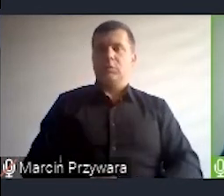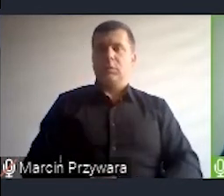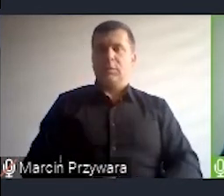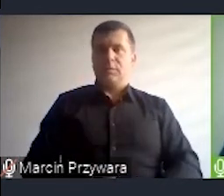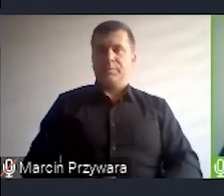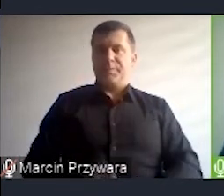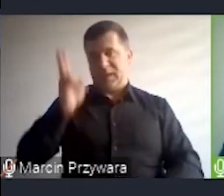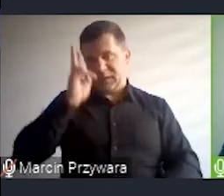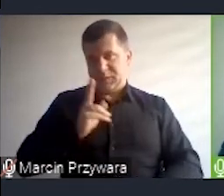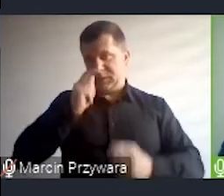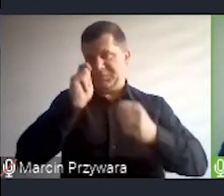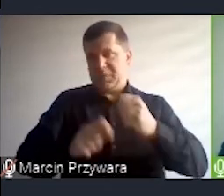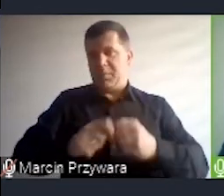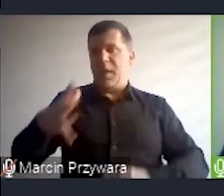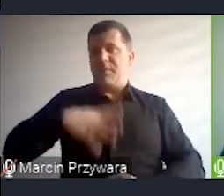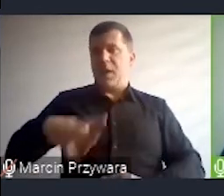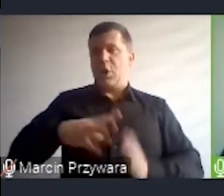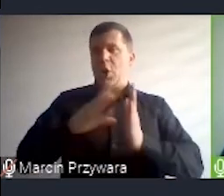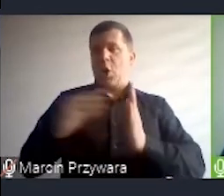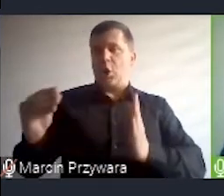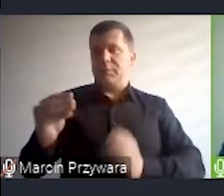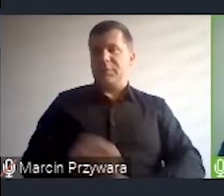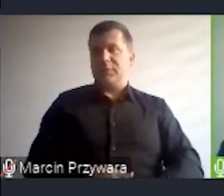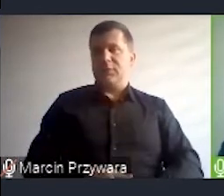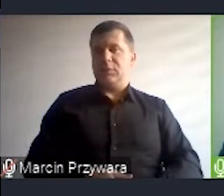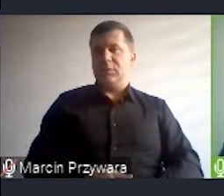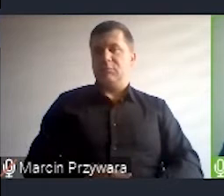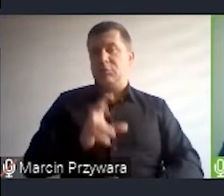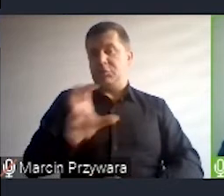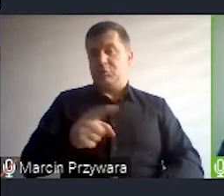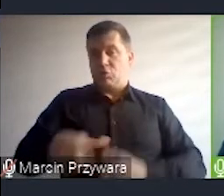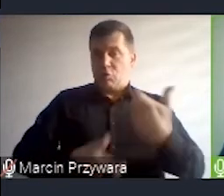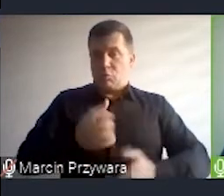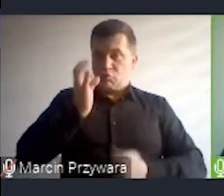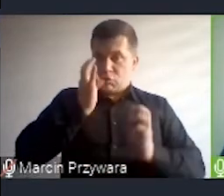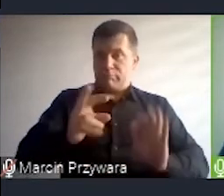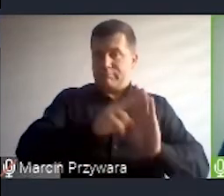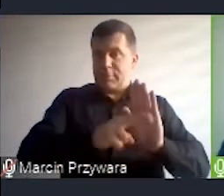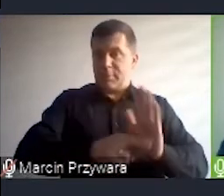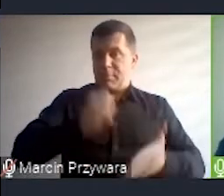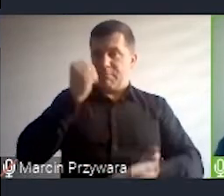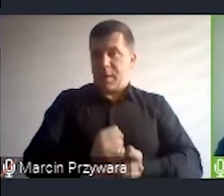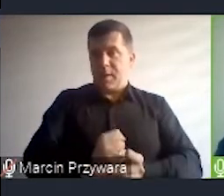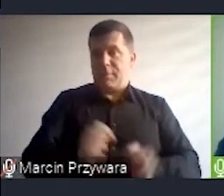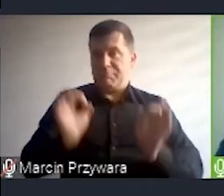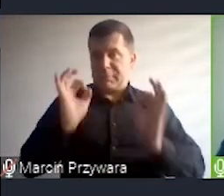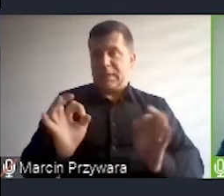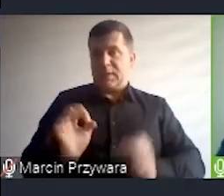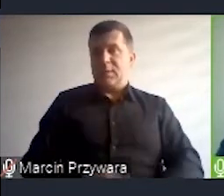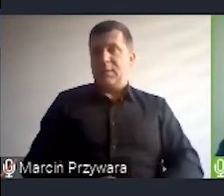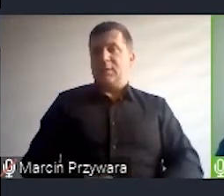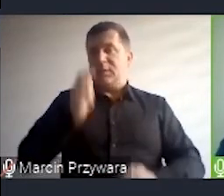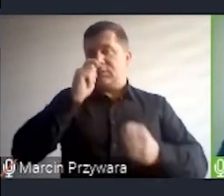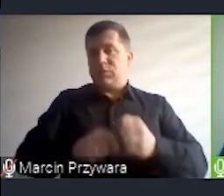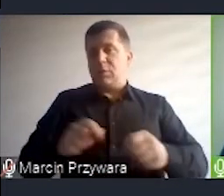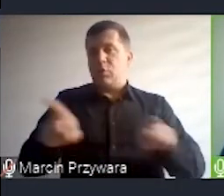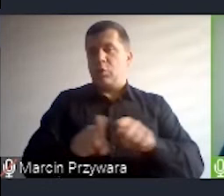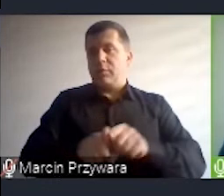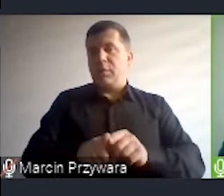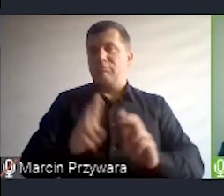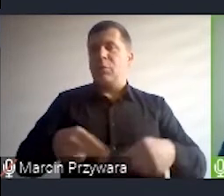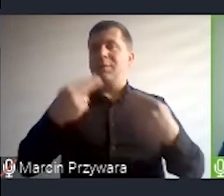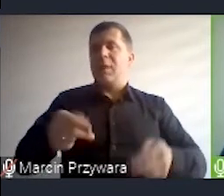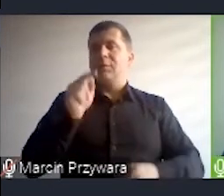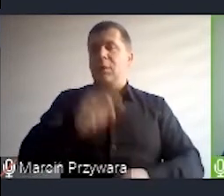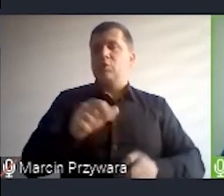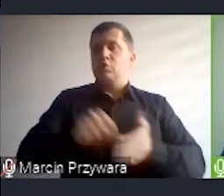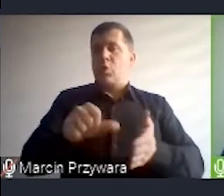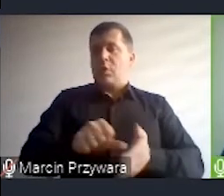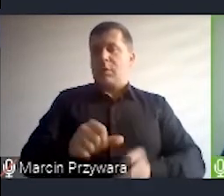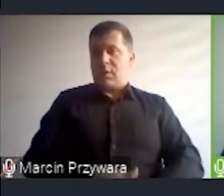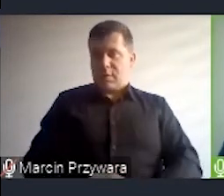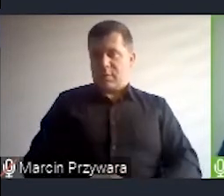Instytucja sprawdzi wartość odpisów czy dokonujecie ich Państwo zgodnie z przepisami prawa, sprawdzi również przeznaczenie tego środka.